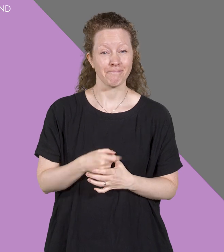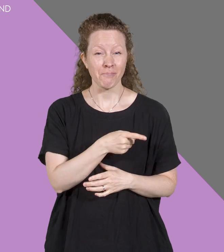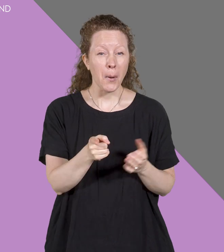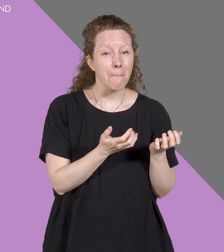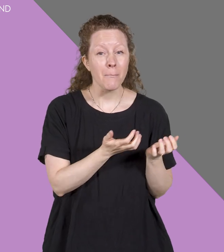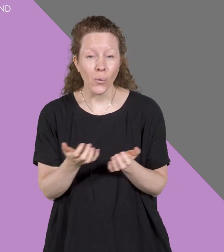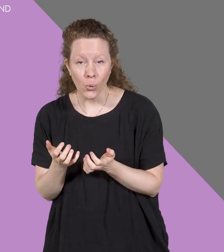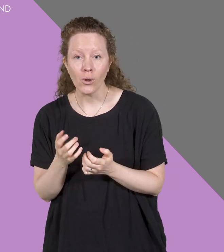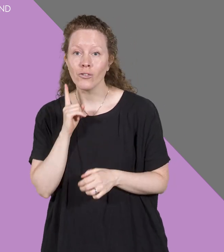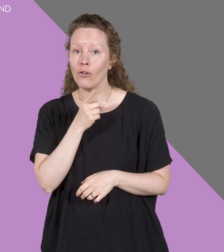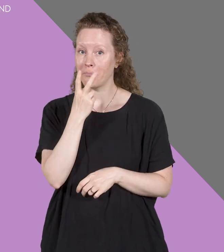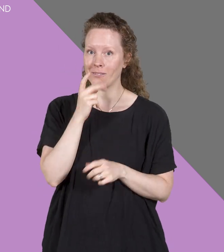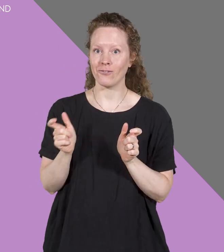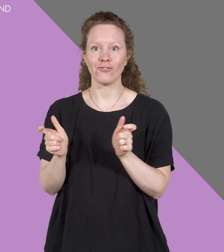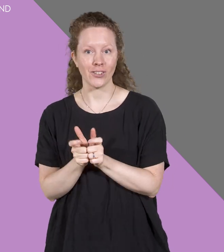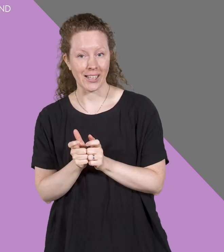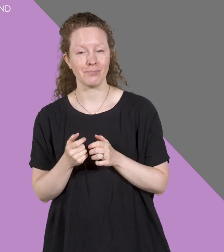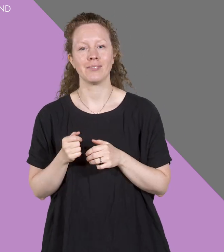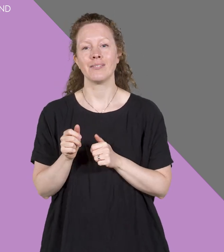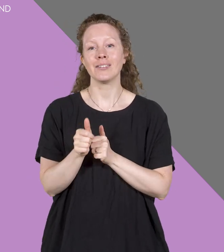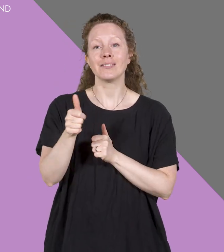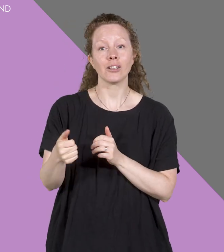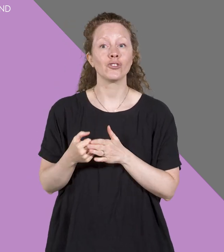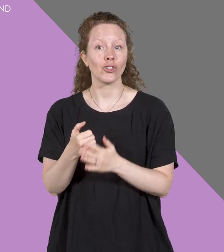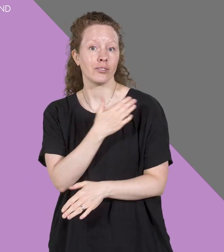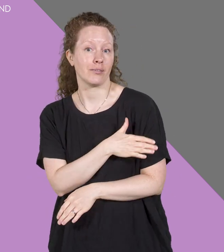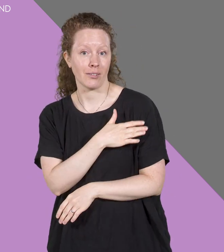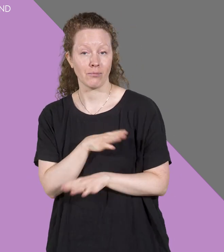Det här behovet tillmötesgår dövblindföreningens distansstödstjänst -